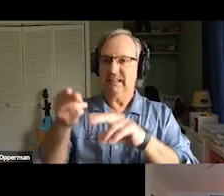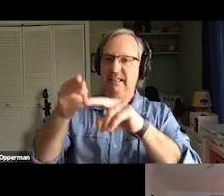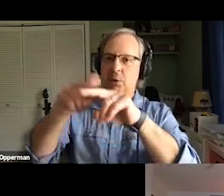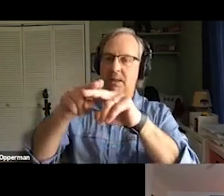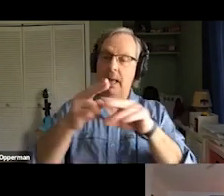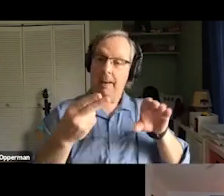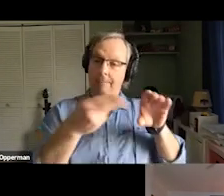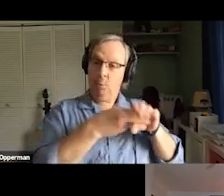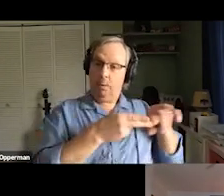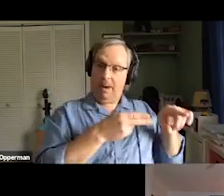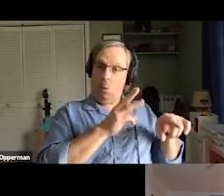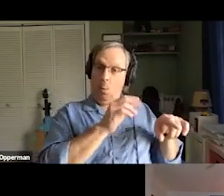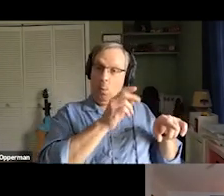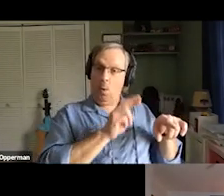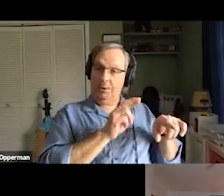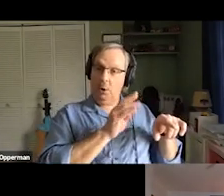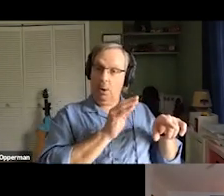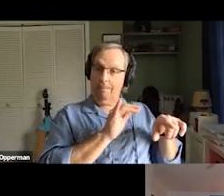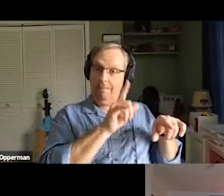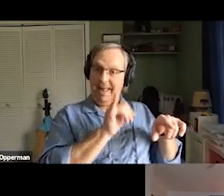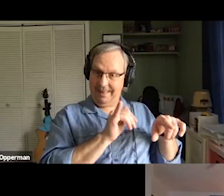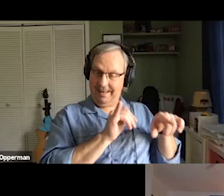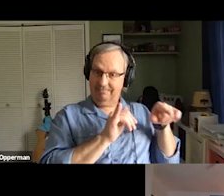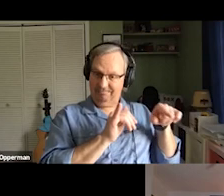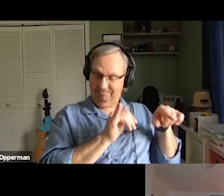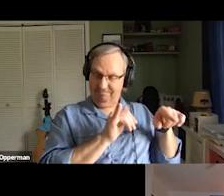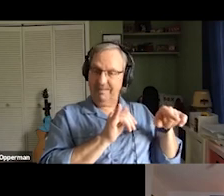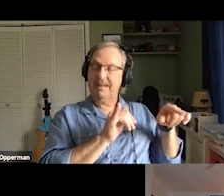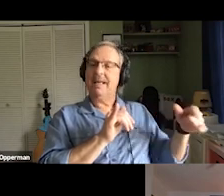del programa Central City Concerns in Imani, un programa culturalmente específico